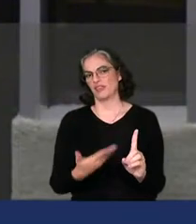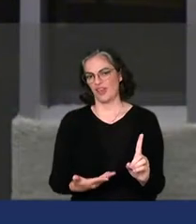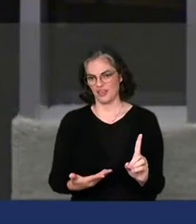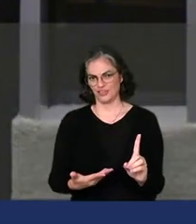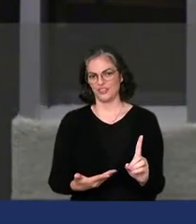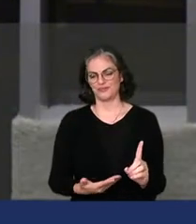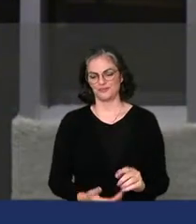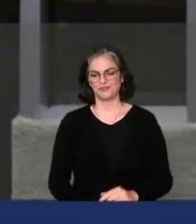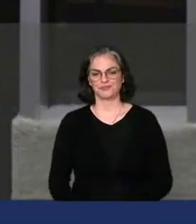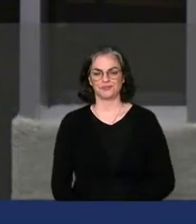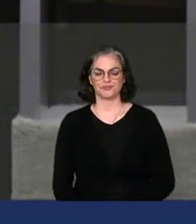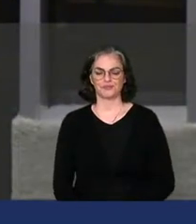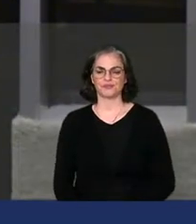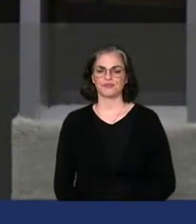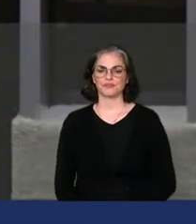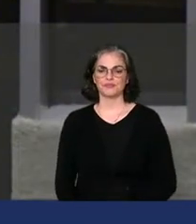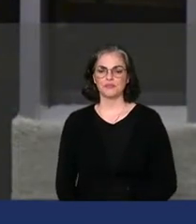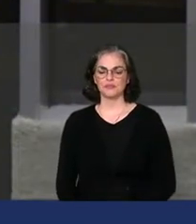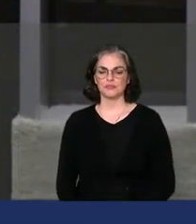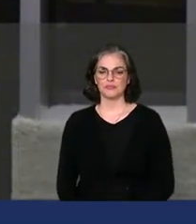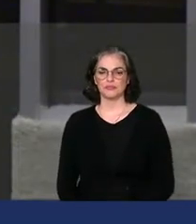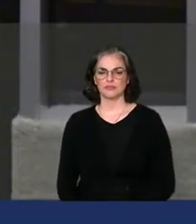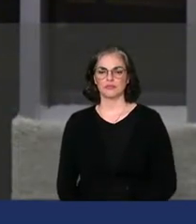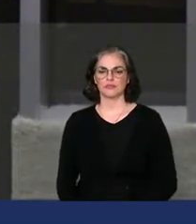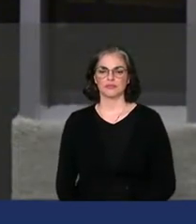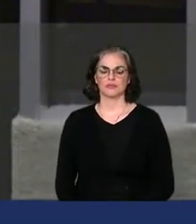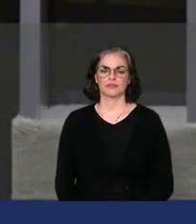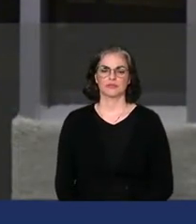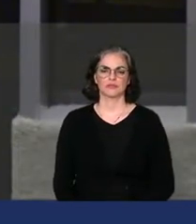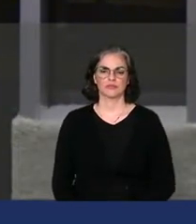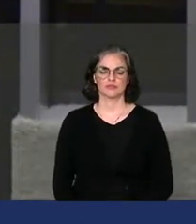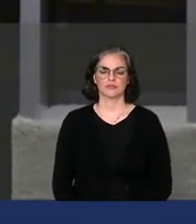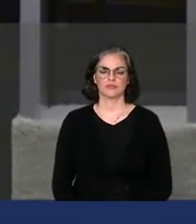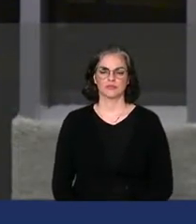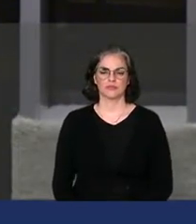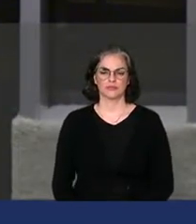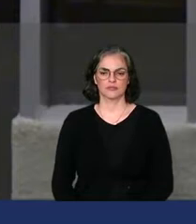GRANDE ÍCONE DA CULTURA BRAS BRASILEIRA, FOI A HOMENAGEM, MAS É TAMBÉM PARA HOMENAGEAR AQUELES QUE TANTO PRECISAM DA